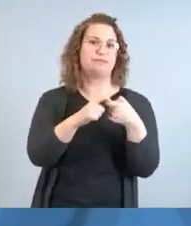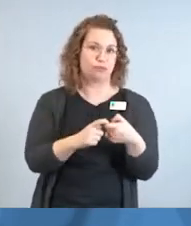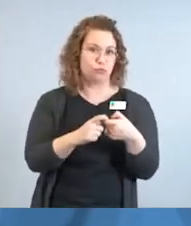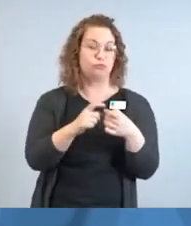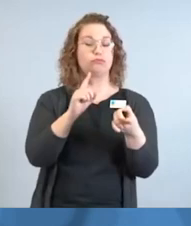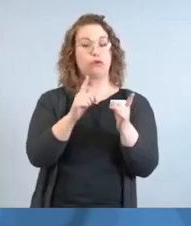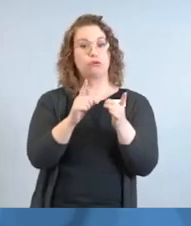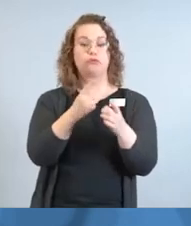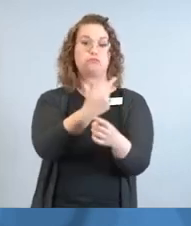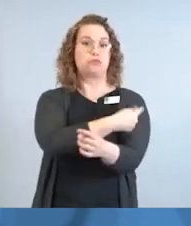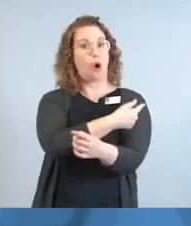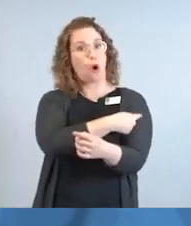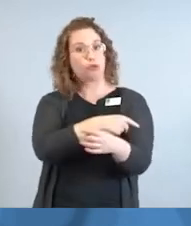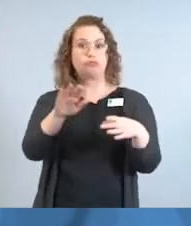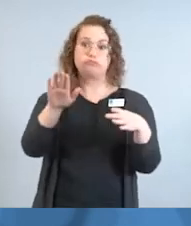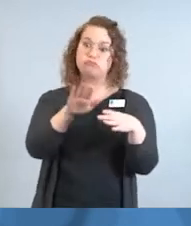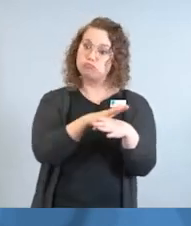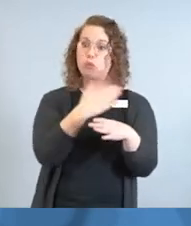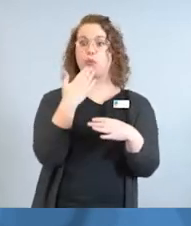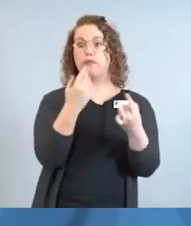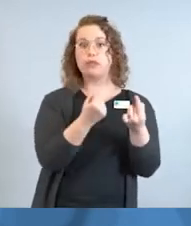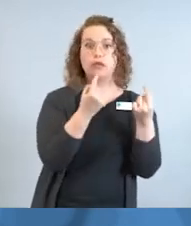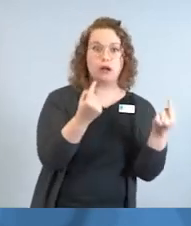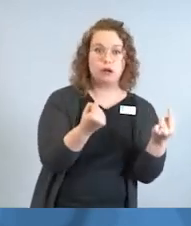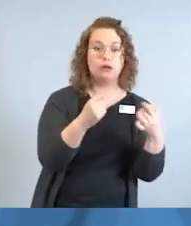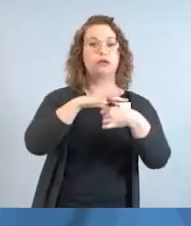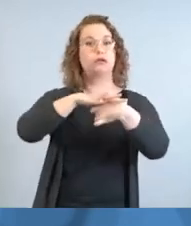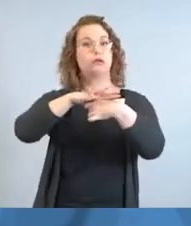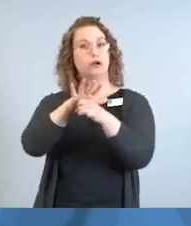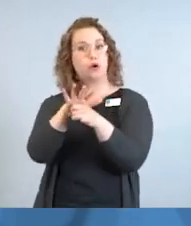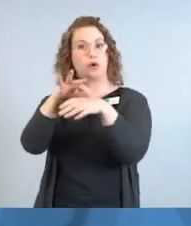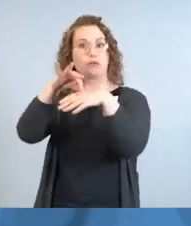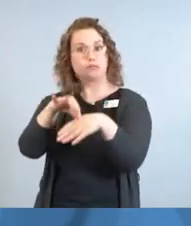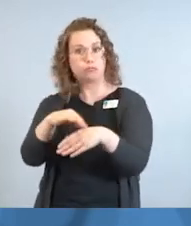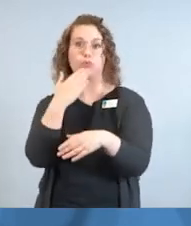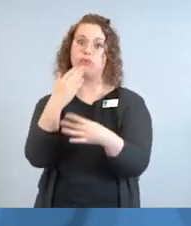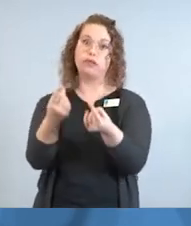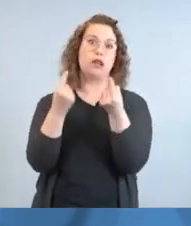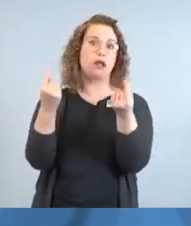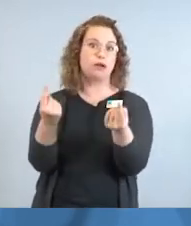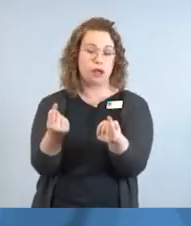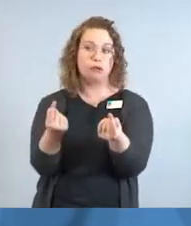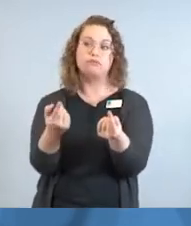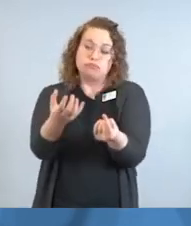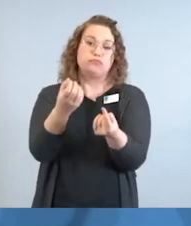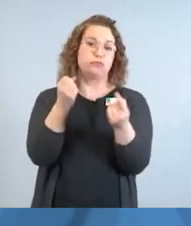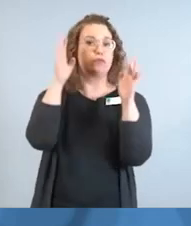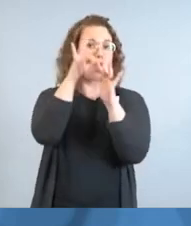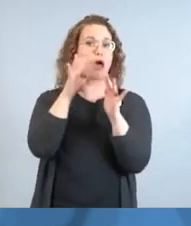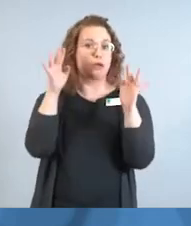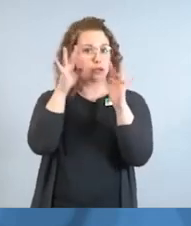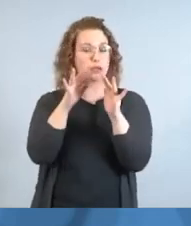ja jos ollaan rokottamassa sellaista ikäryhmää, jossa tällaisia vakavia haittoja olisi enemmän kuin vanhemmilla,